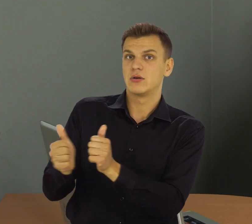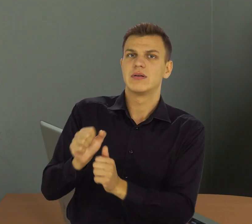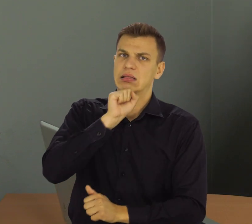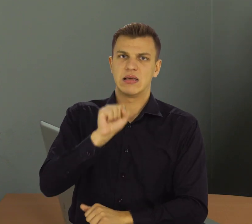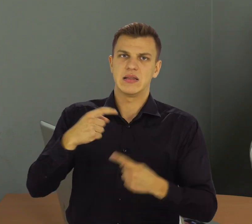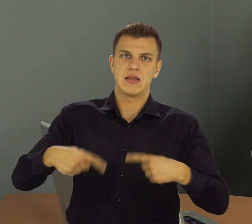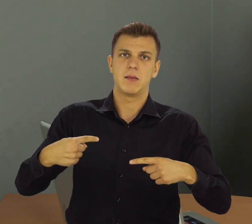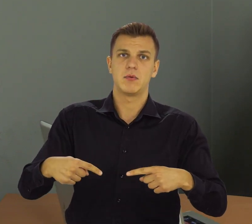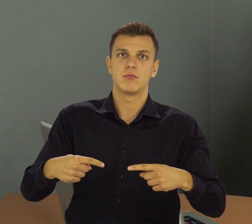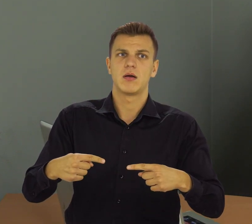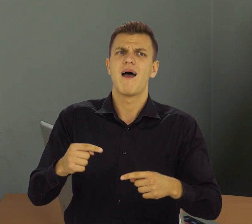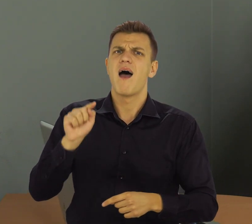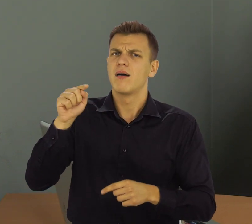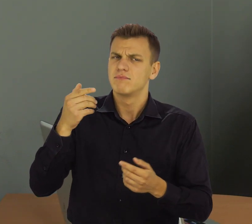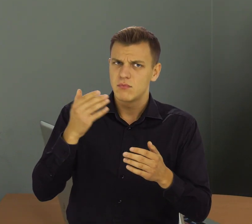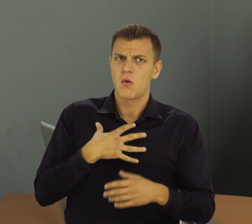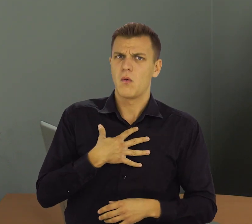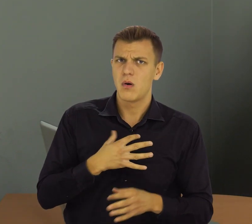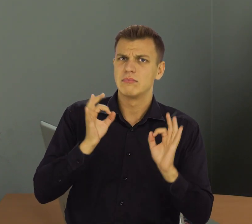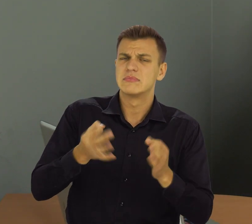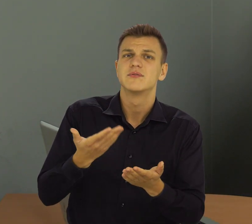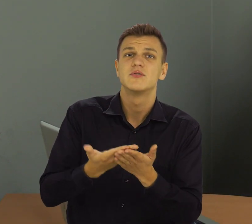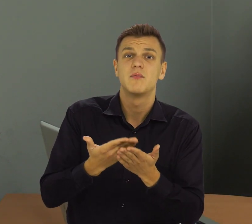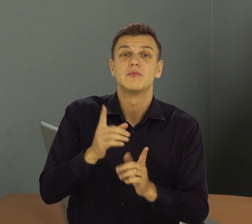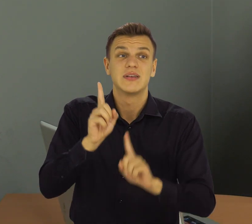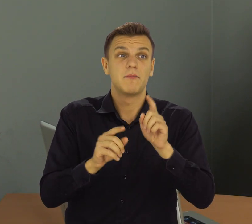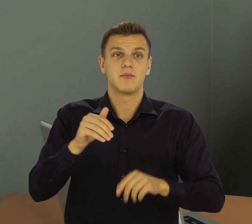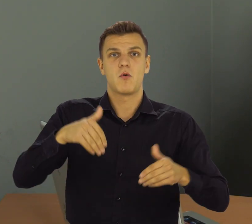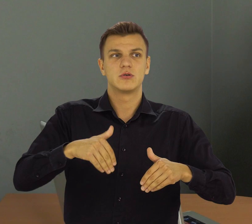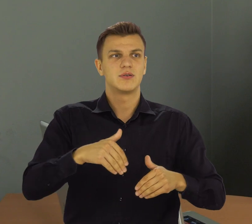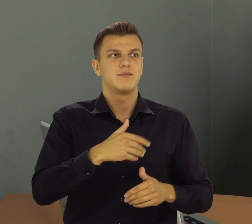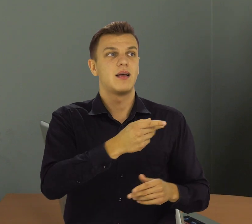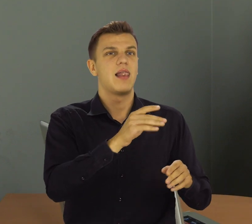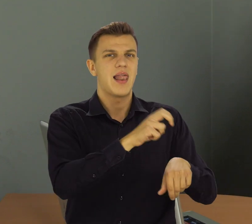których nie rozumiem lub które byłoby przykre,